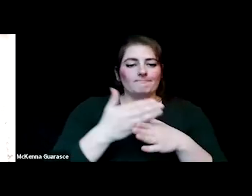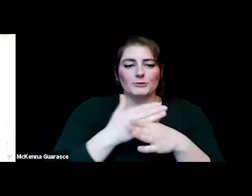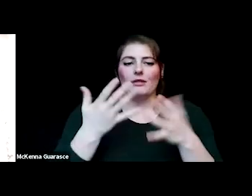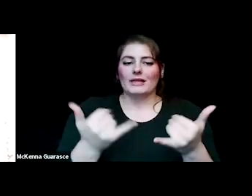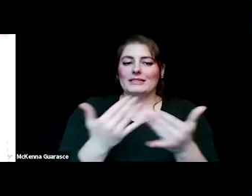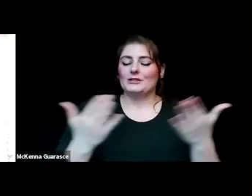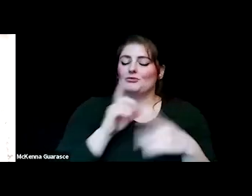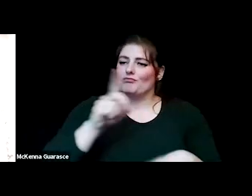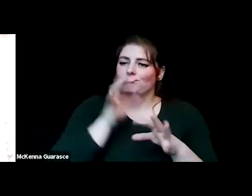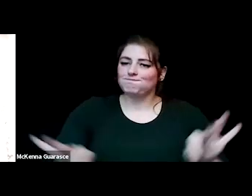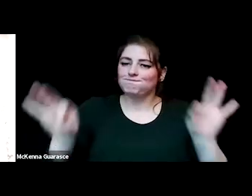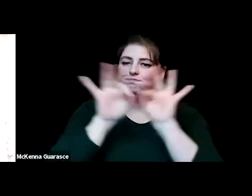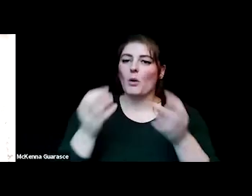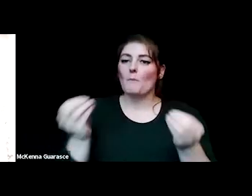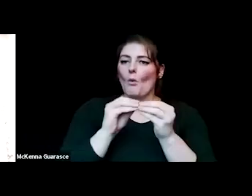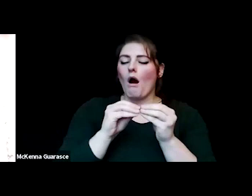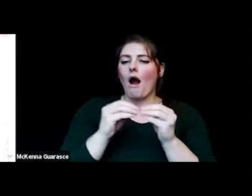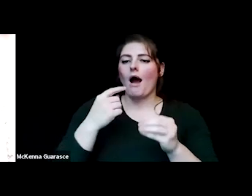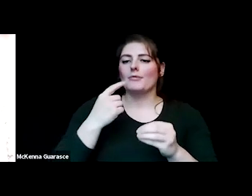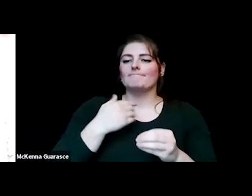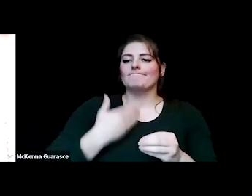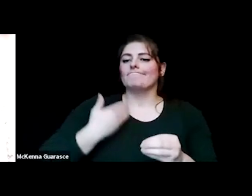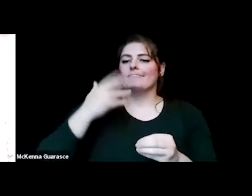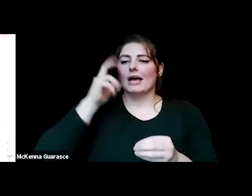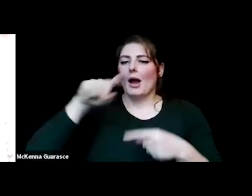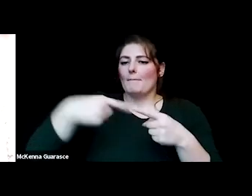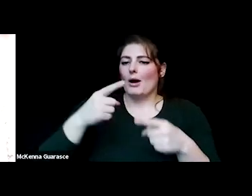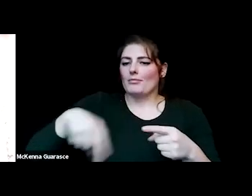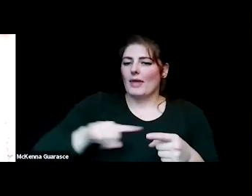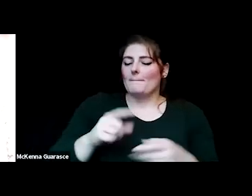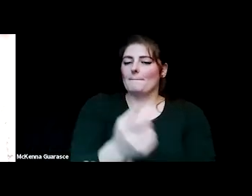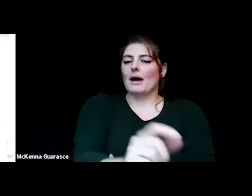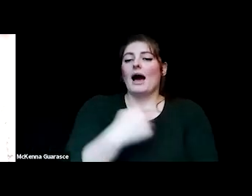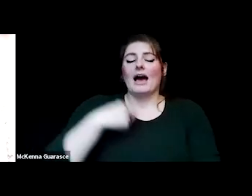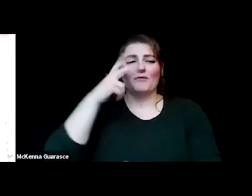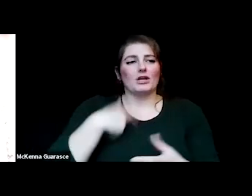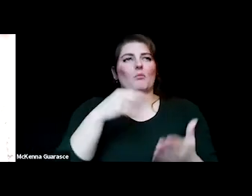y cuanto más escucho sobre ellas, incluso aunque lo he escuchado mil veces,